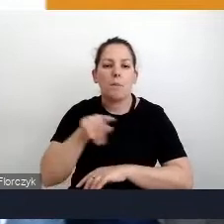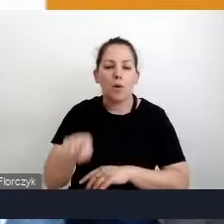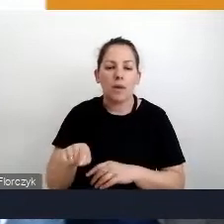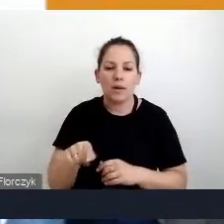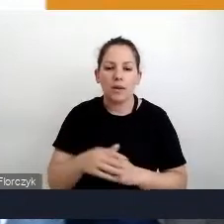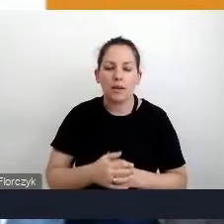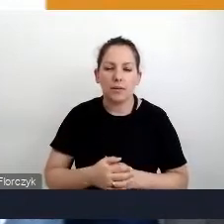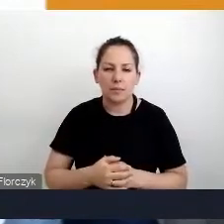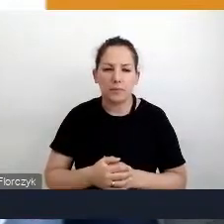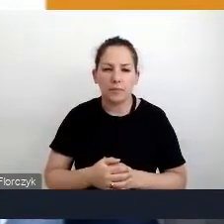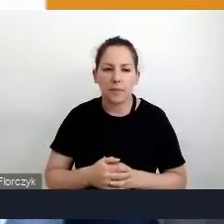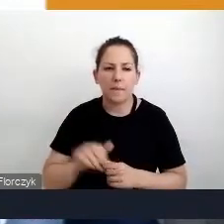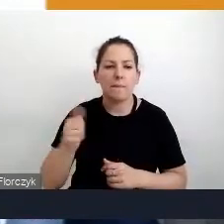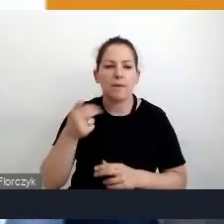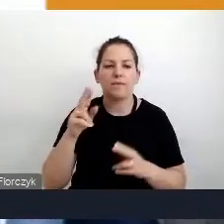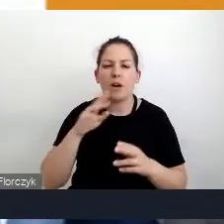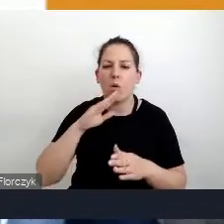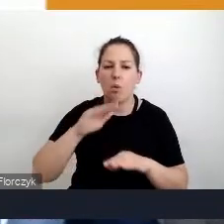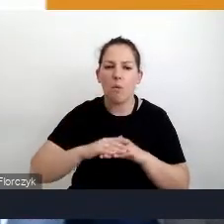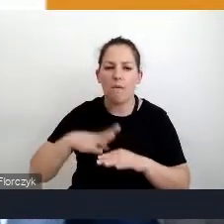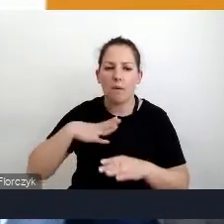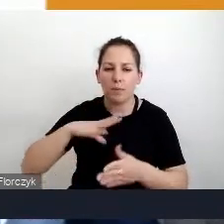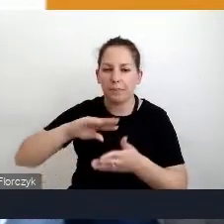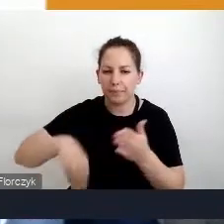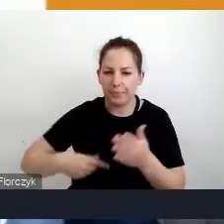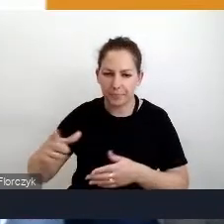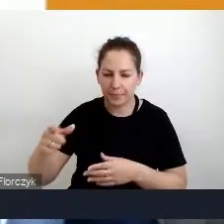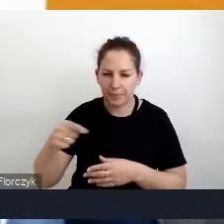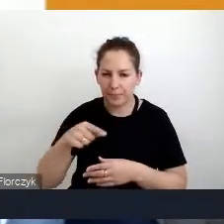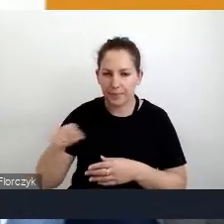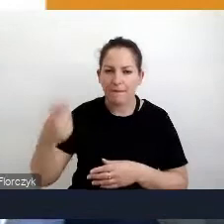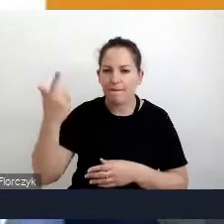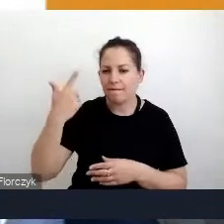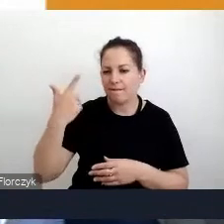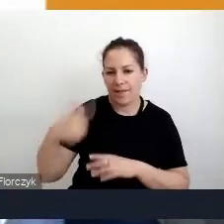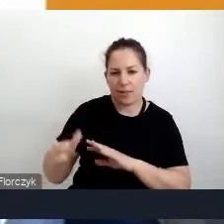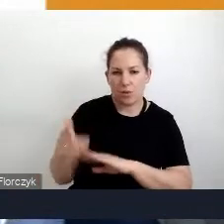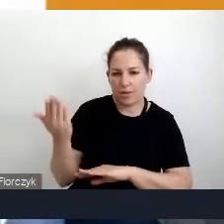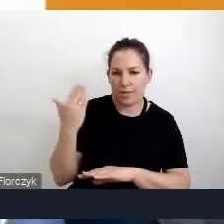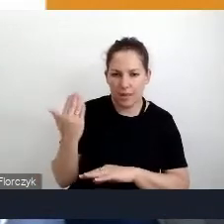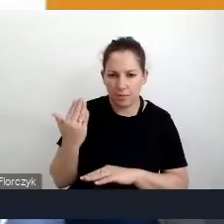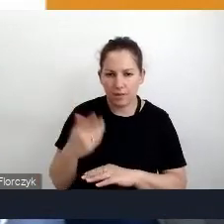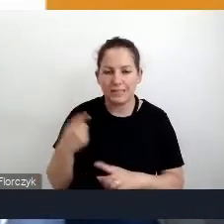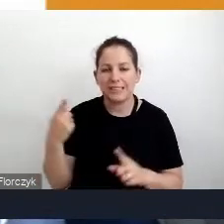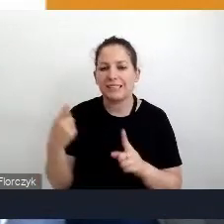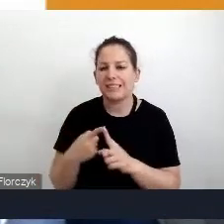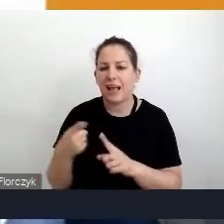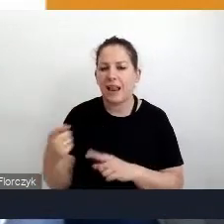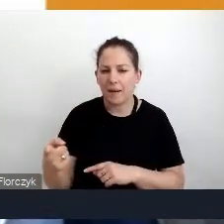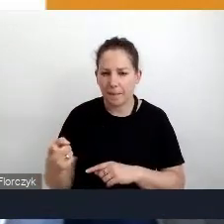Pierwsza umowa trójstronna została podpisana dwa tygodnie temu. Celem tego porozumienia